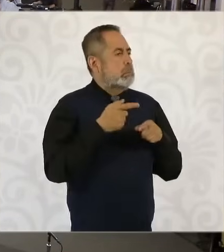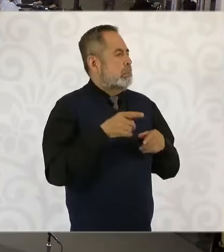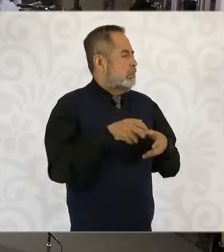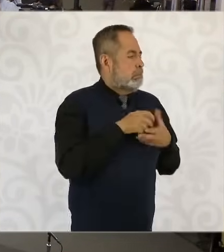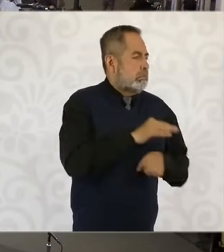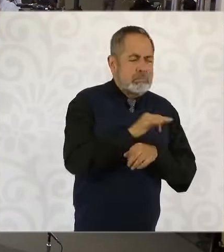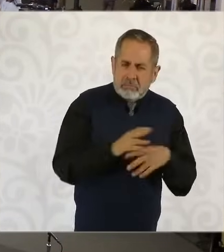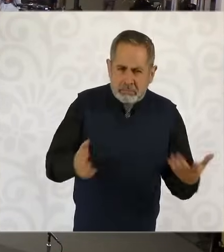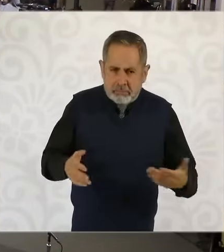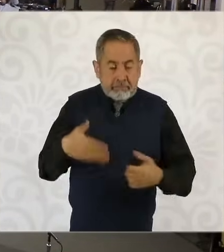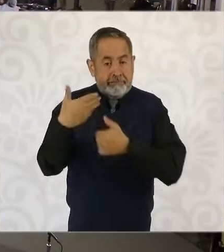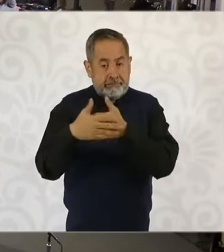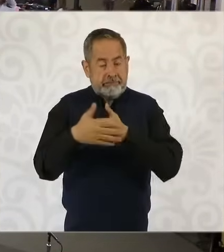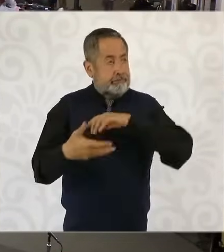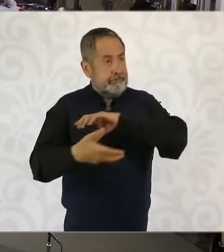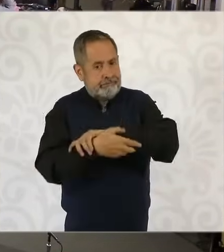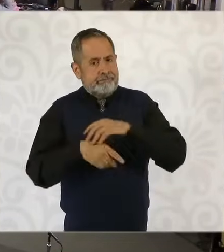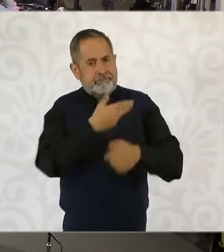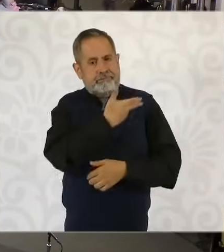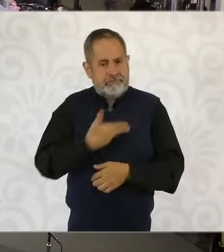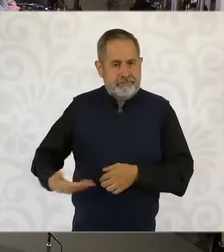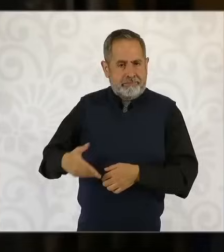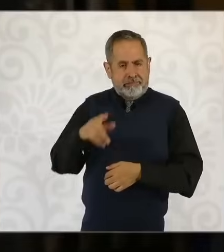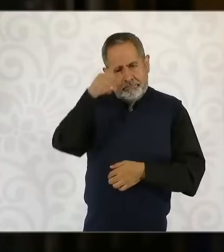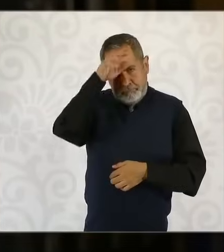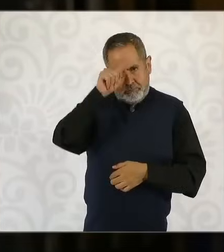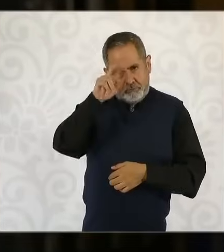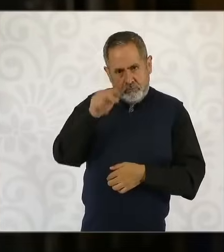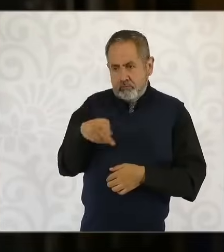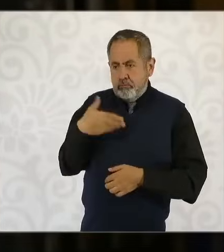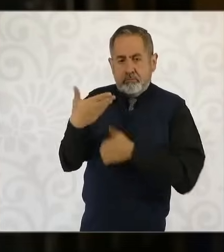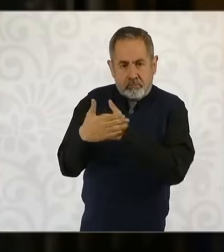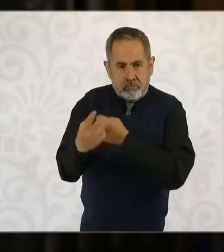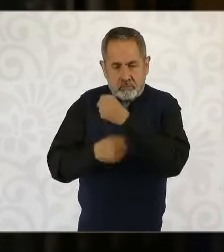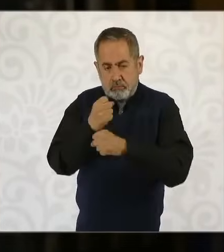tratado solicitado por el presidente de Estados Unidos Donald Trump este año su gobierno buscaría